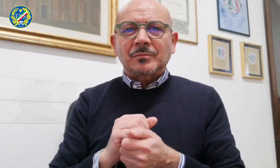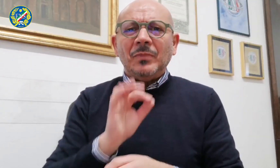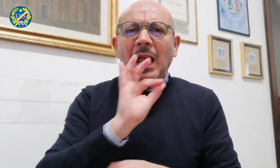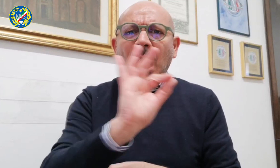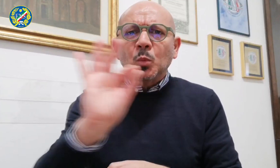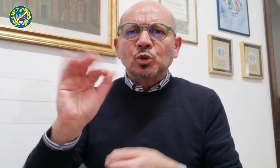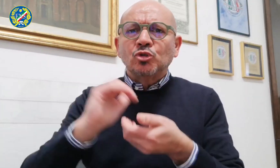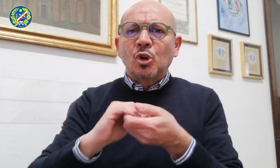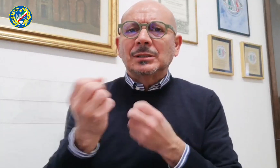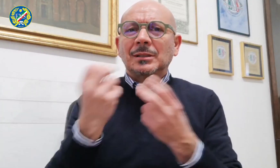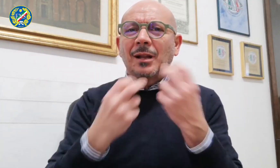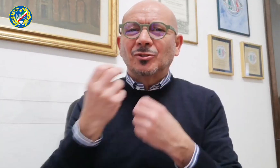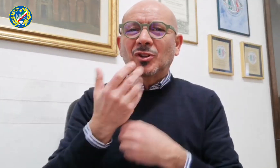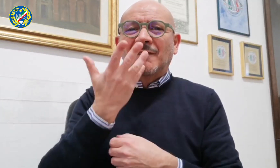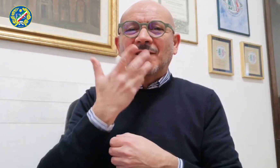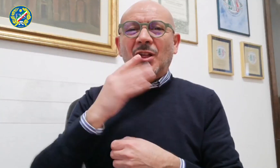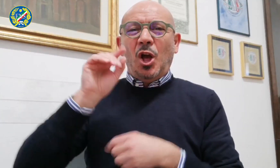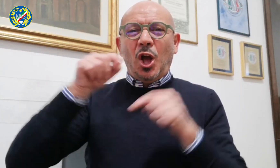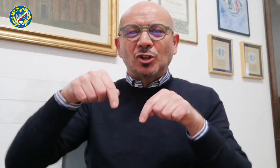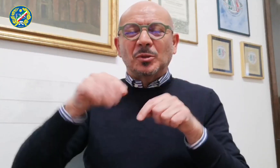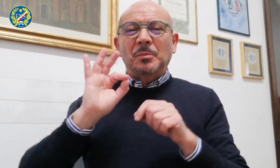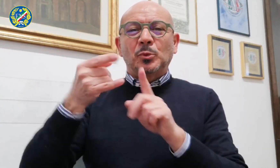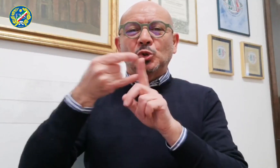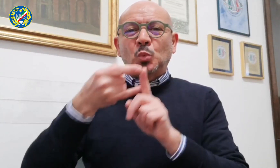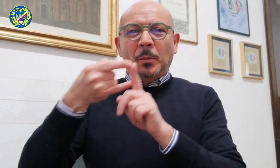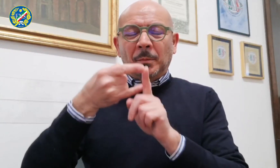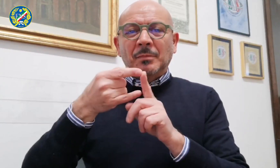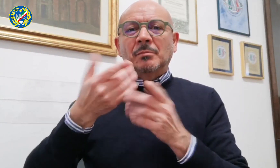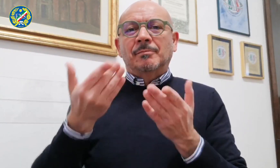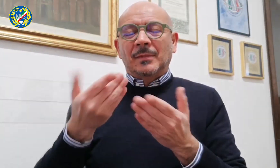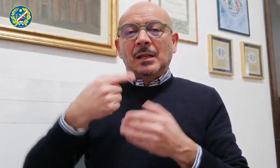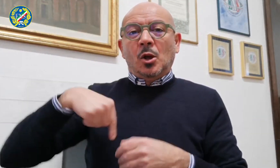Alcuni soci ci hanno segnalato che preferirebbero l'incontro di oggi su Zoom,